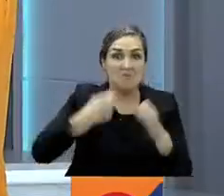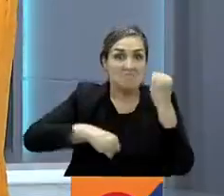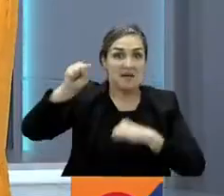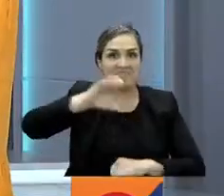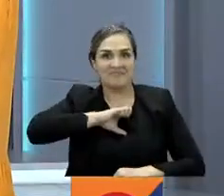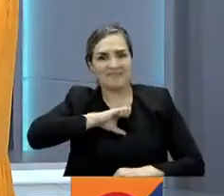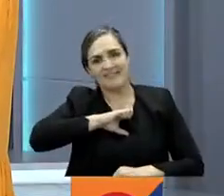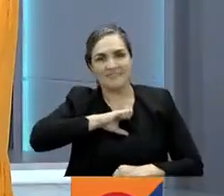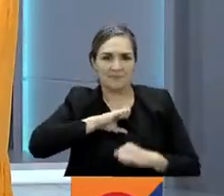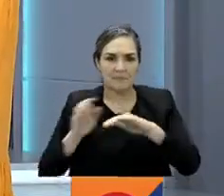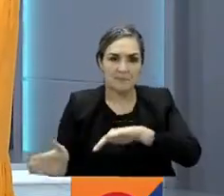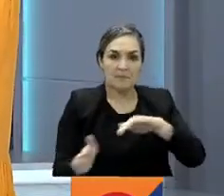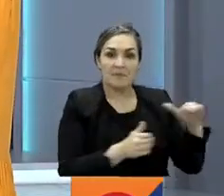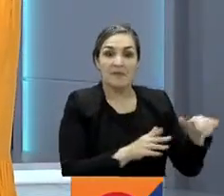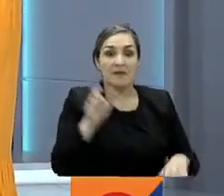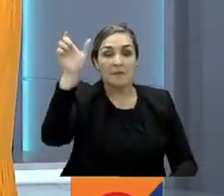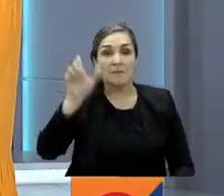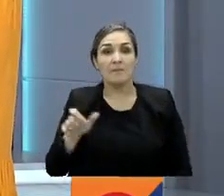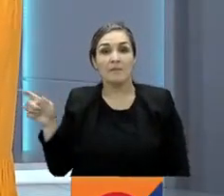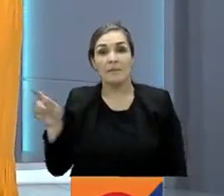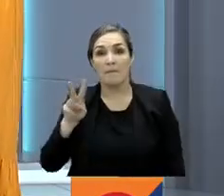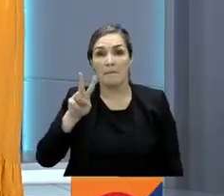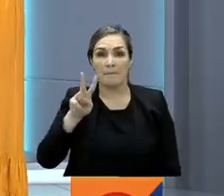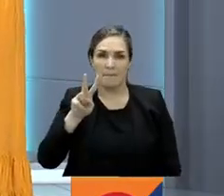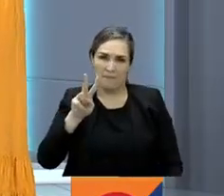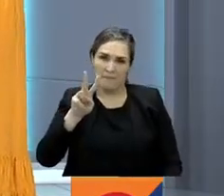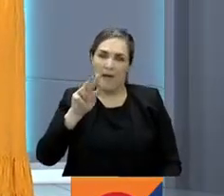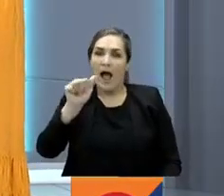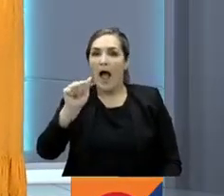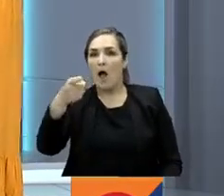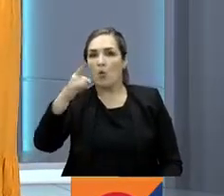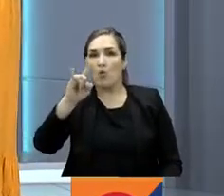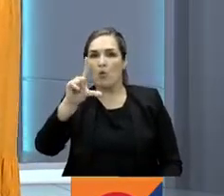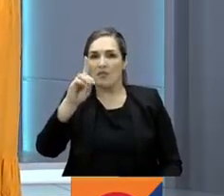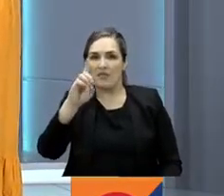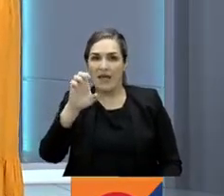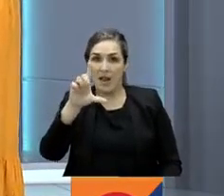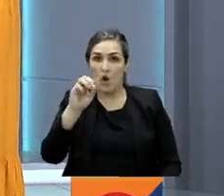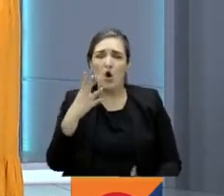ESTOS LOGROS COLOMBIA SE UBICA QUINTA EN EL MEDALLERO CON CINCO HORA, TRES PLATAS Y UN BRONCE Y EL TURNO SERá PARA MIGUEL ANGEL